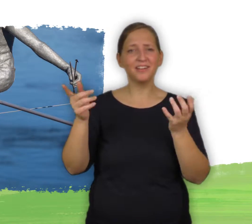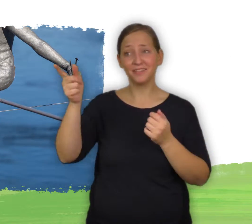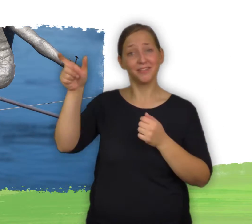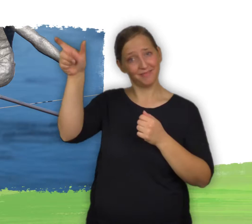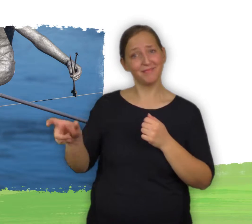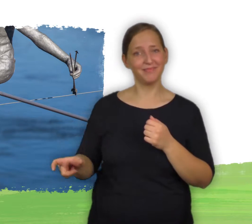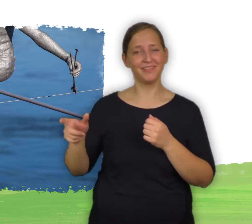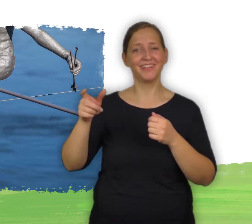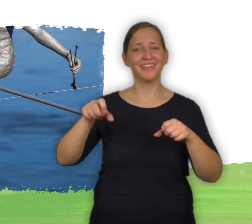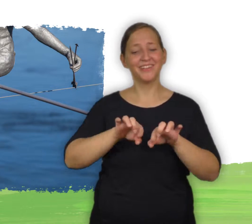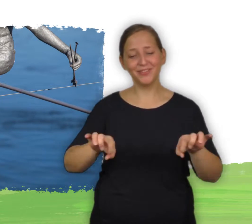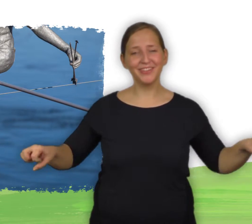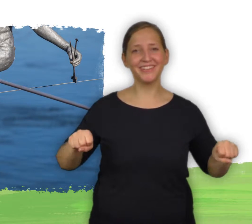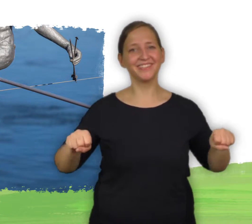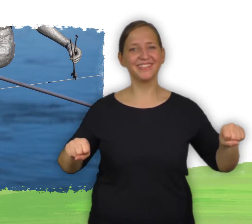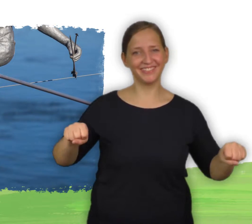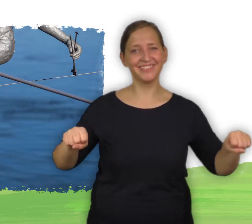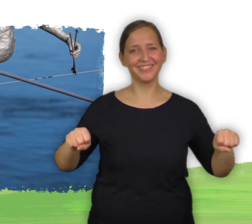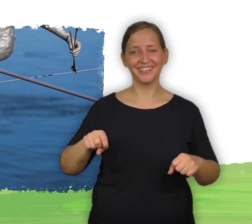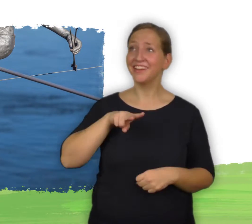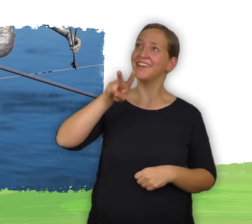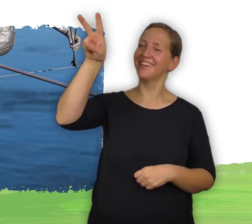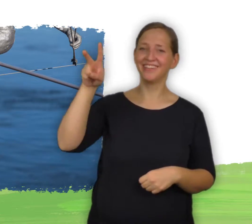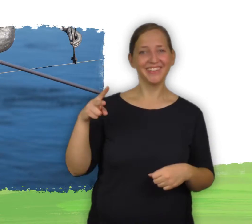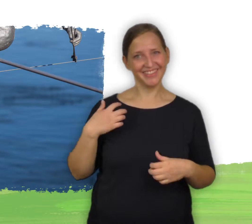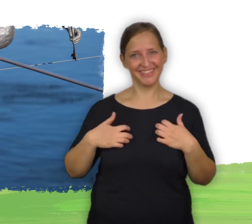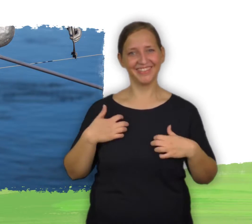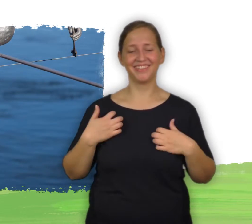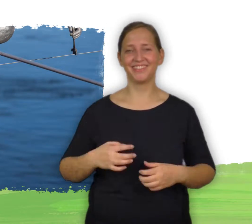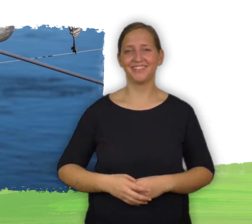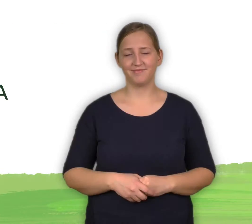To rzeźba człowieka na linie.